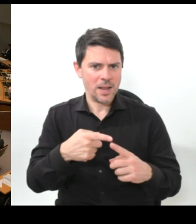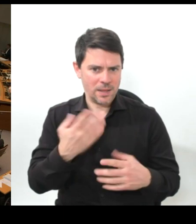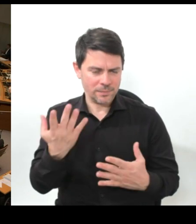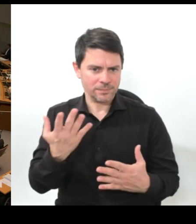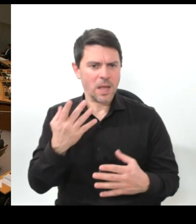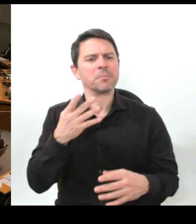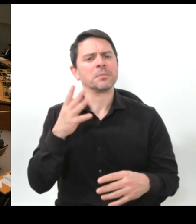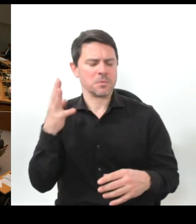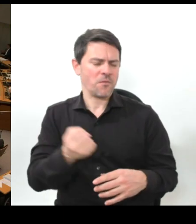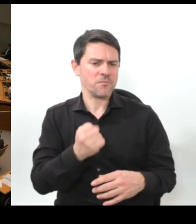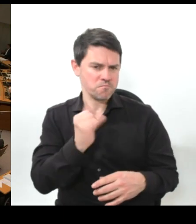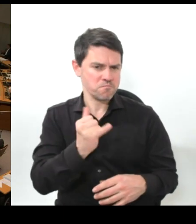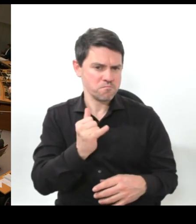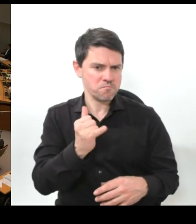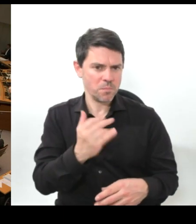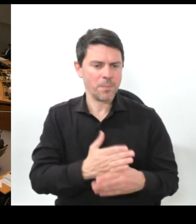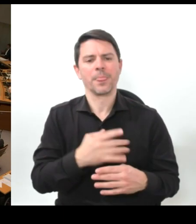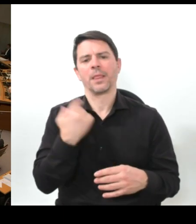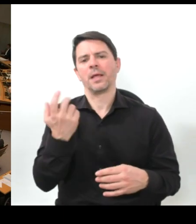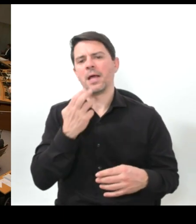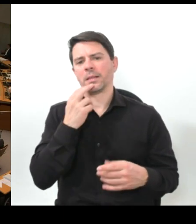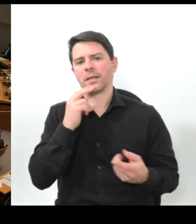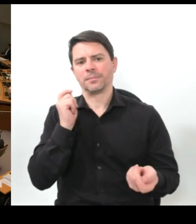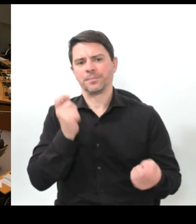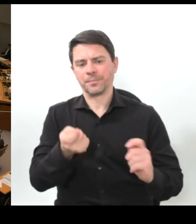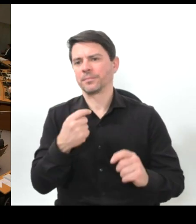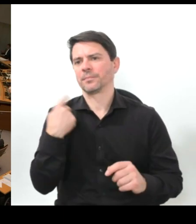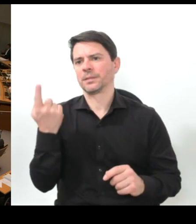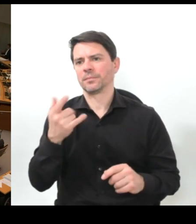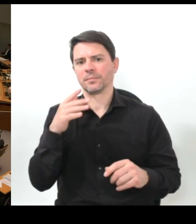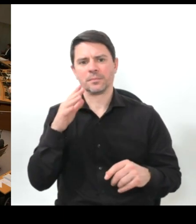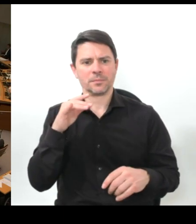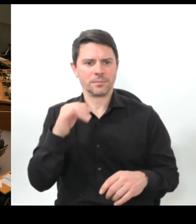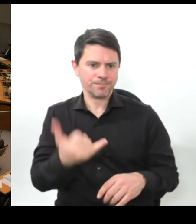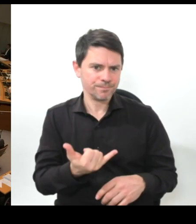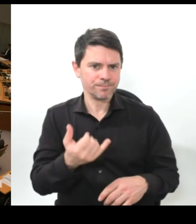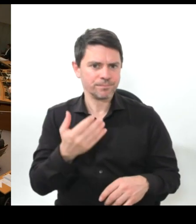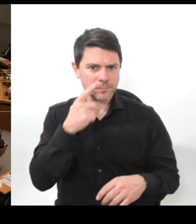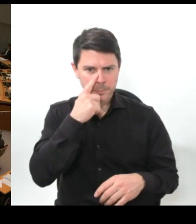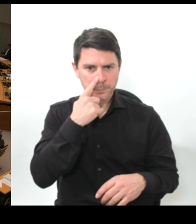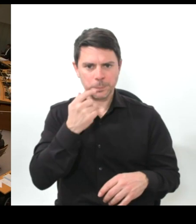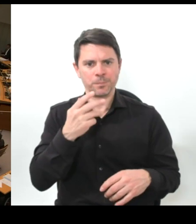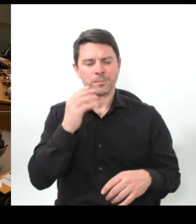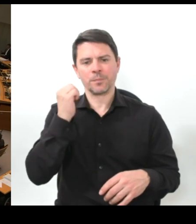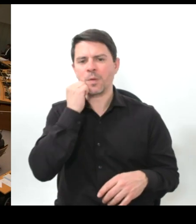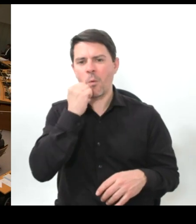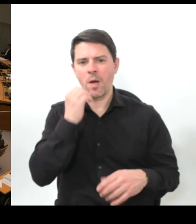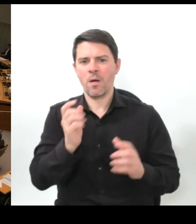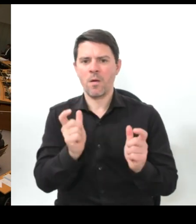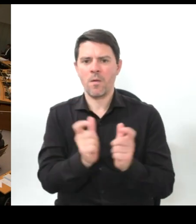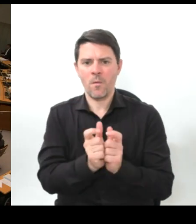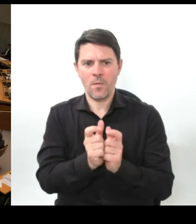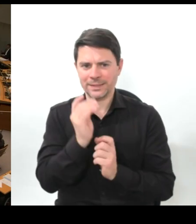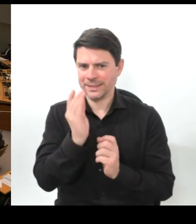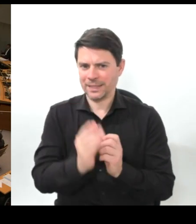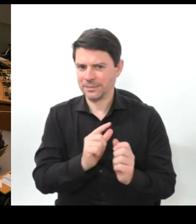Herzlichen Dank. Dann, liebe Kolleginnen und Kollegen, darf ich das Einvernehmen feststellen, dass der Kollege